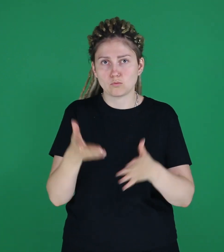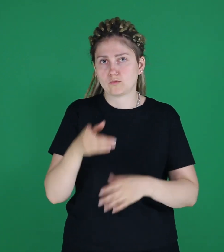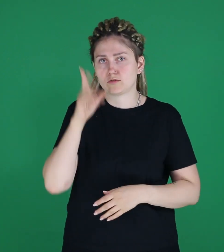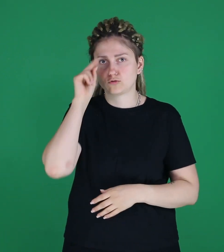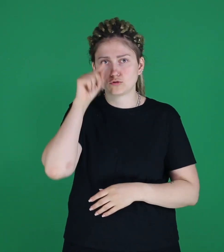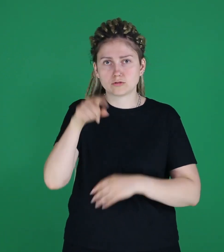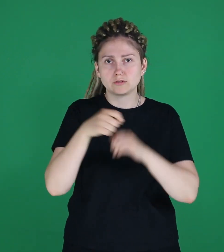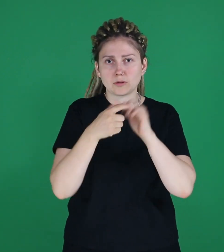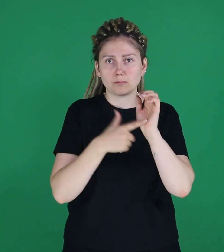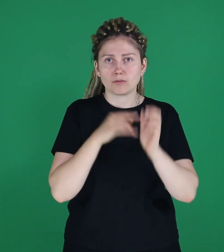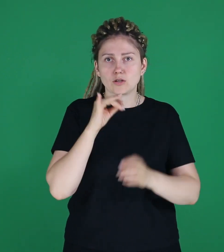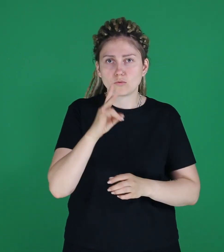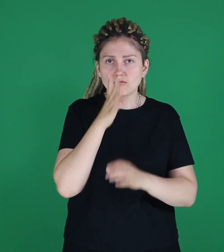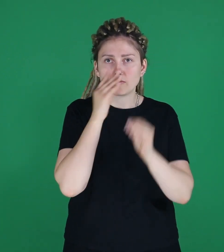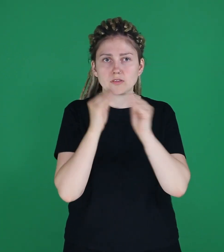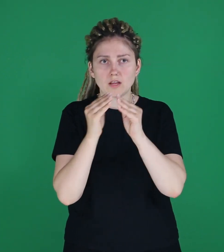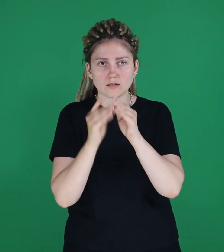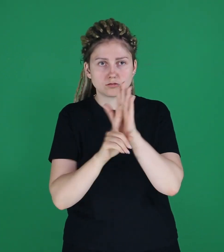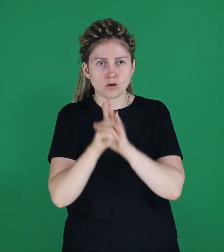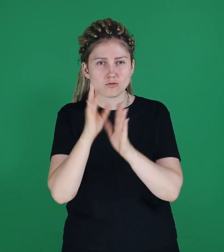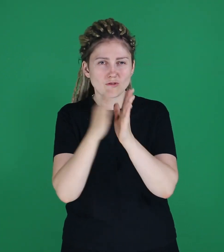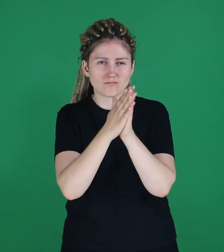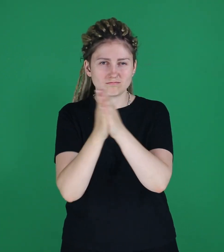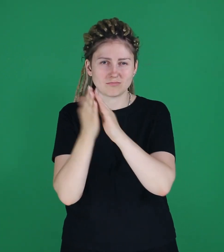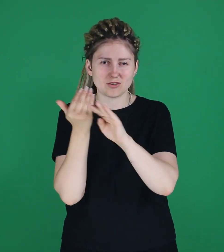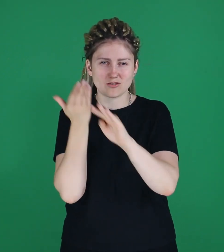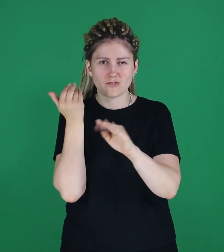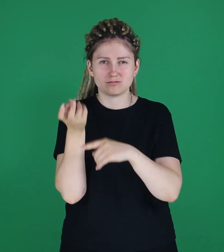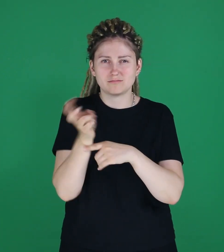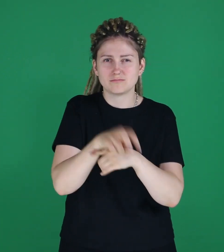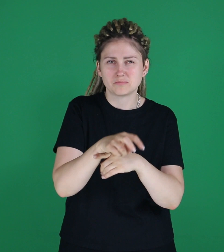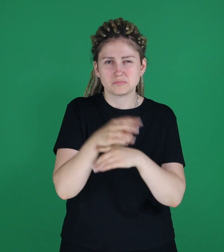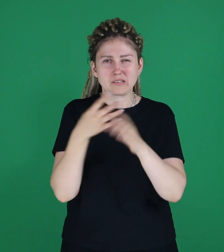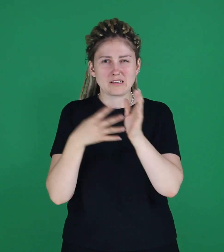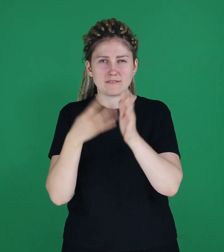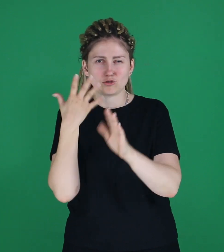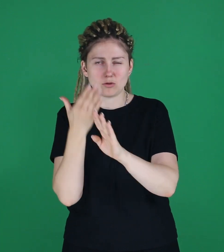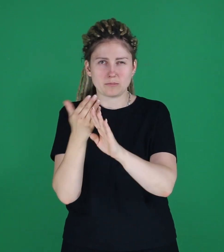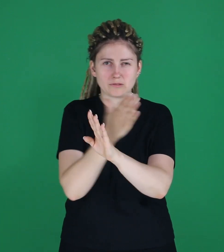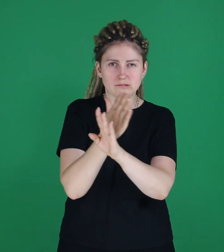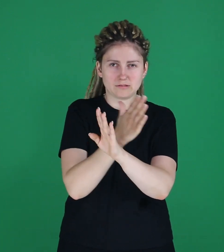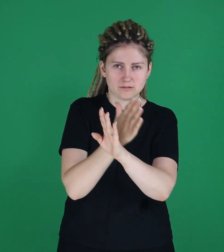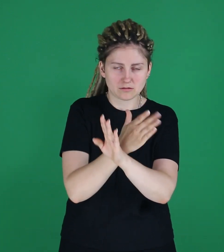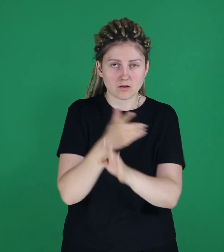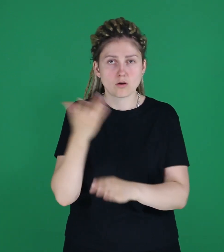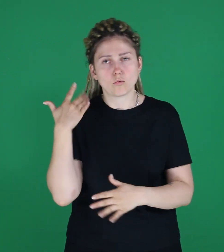Вона відбудеться 17 червня о 10:00, але просимо прийти раніше, не пізніше 9:45.